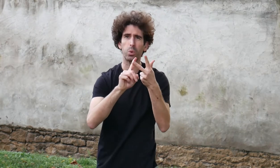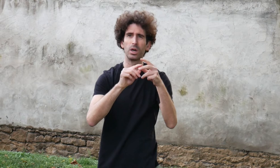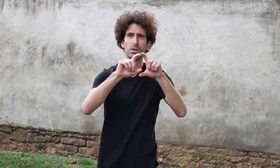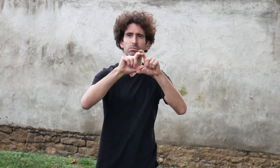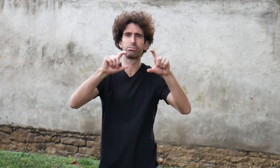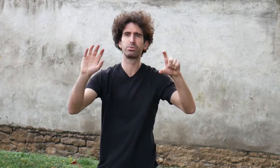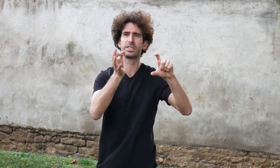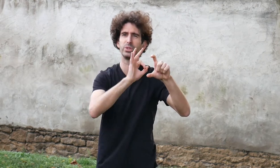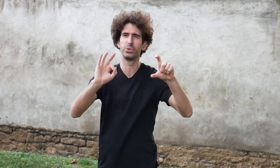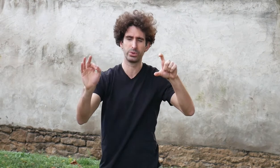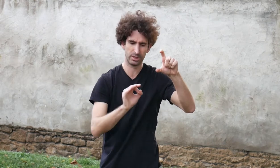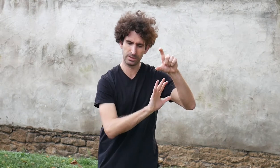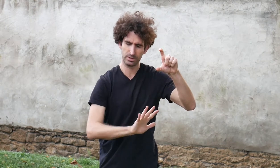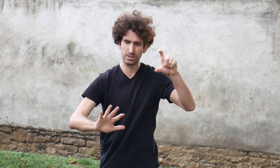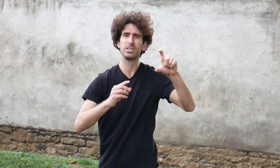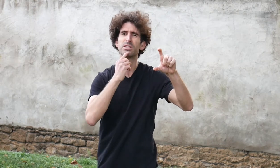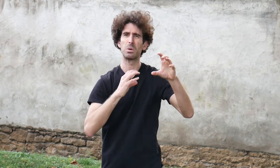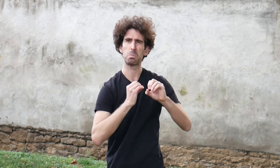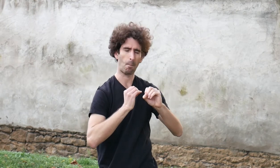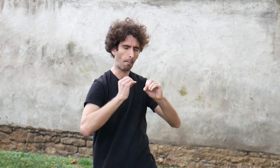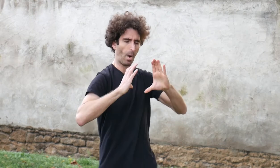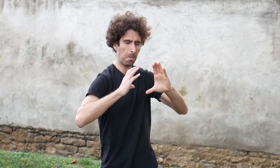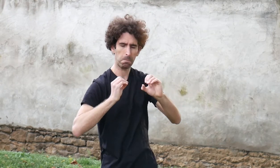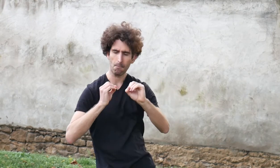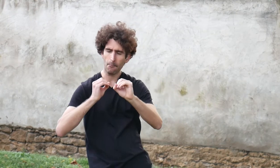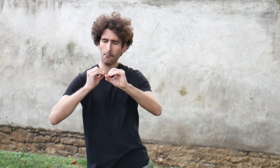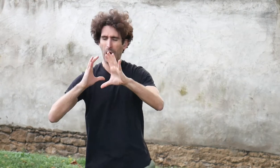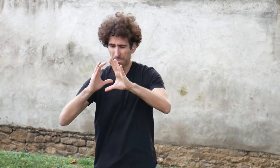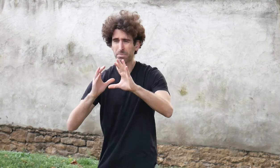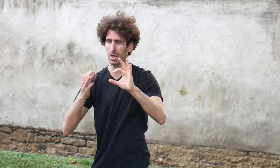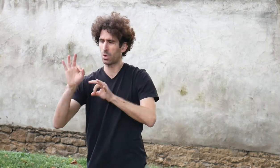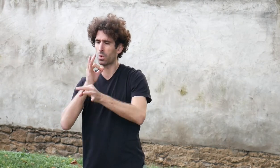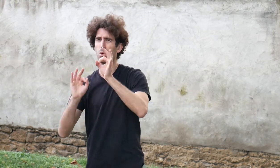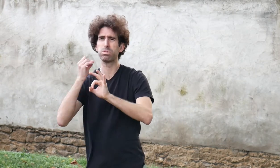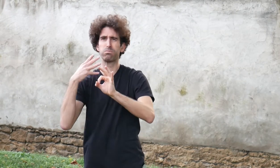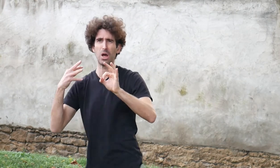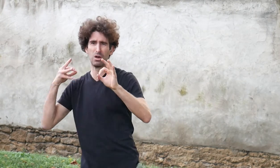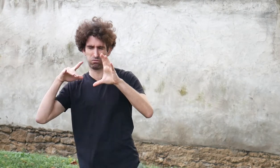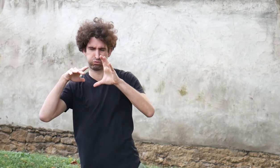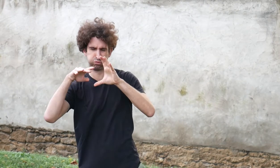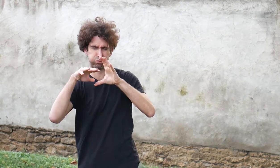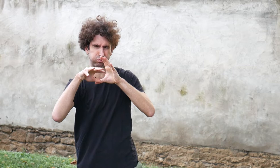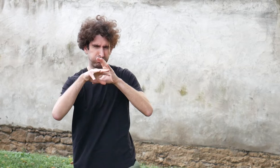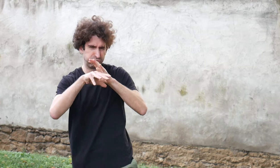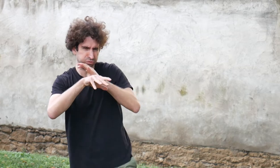3) Sous les cellules de la muqueuse nasale, les vaisseaux dilatés favorisent la venue des globules blancs.